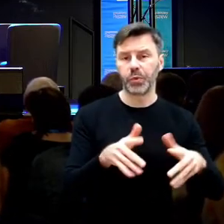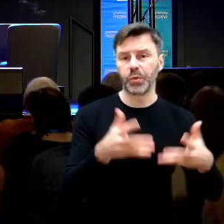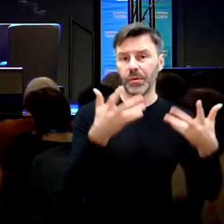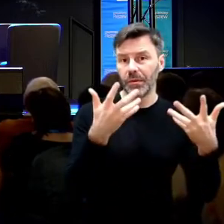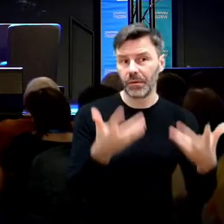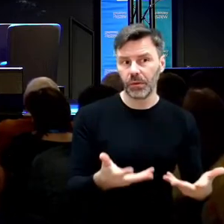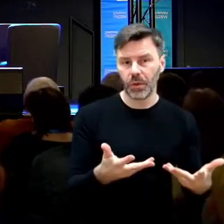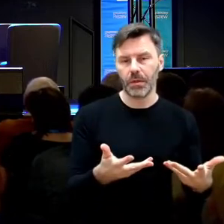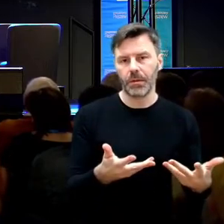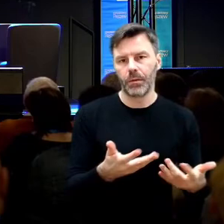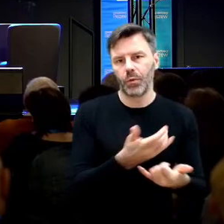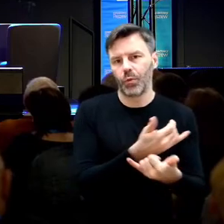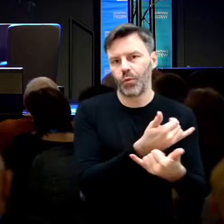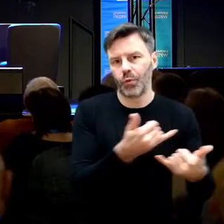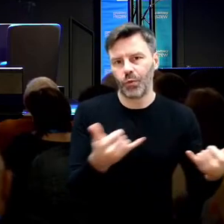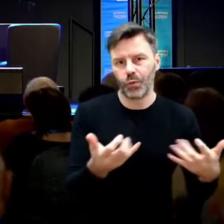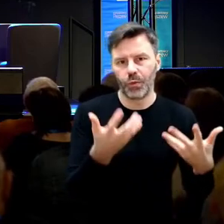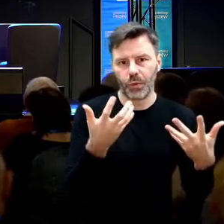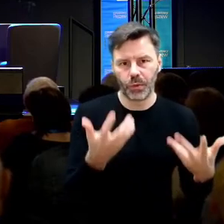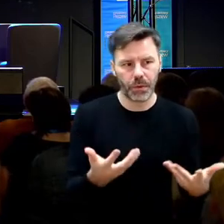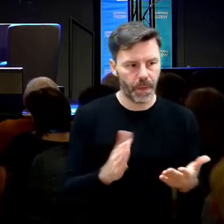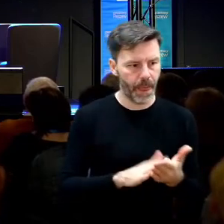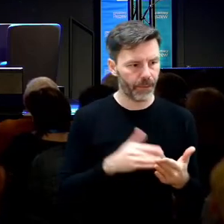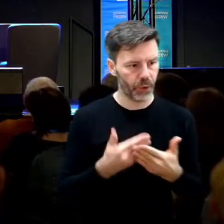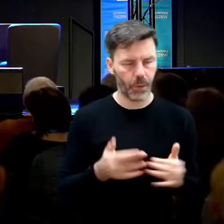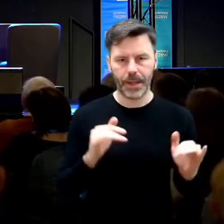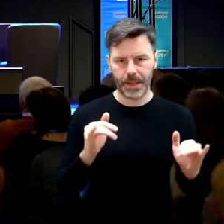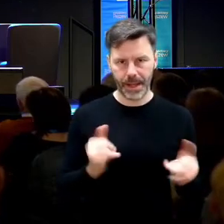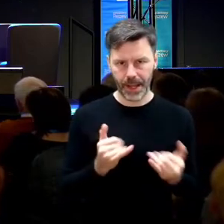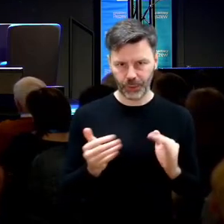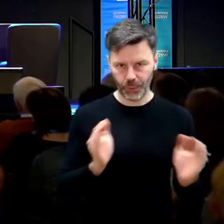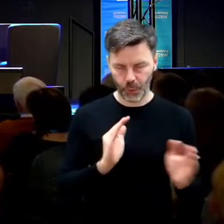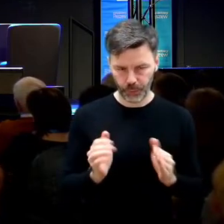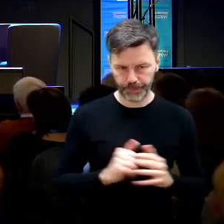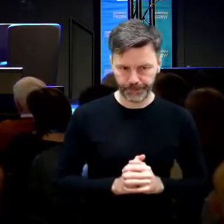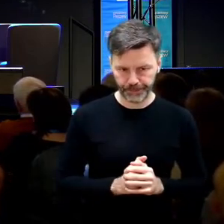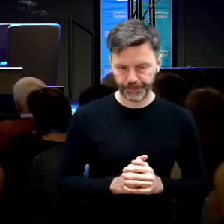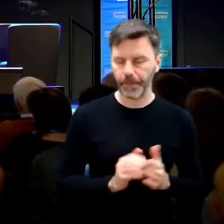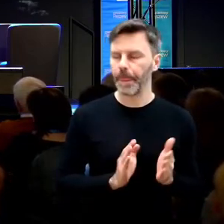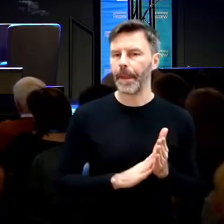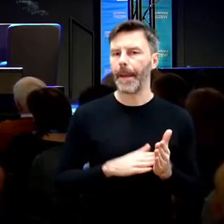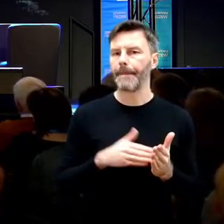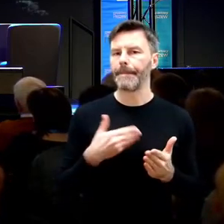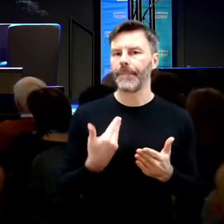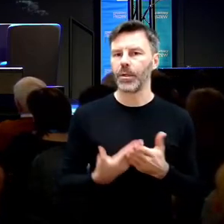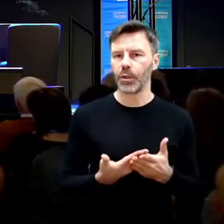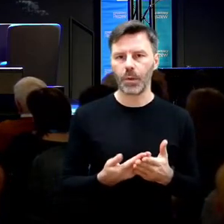W intensywności typu jeden dzień w tygodniu,